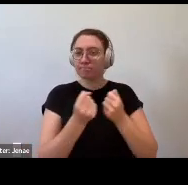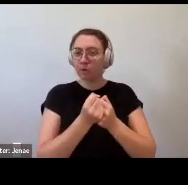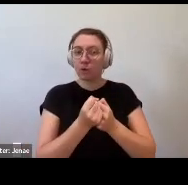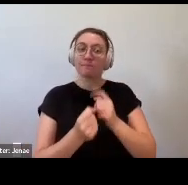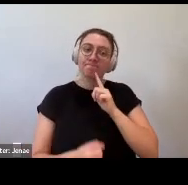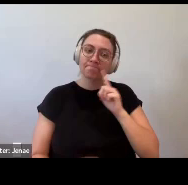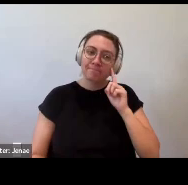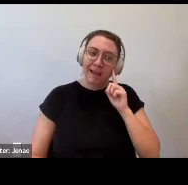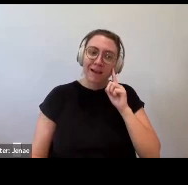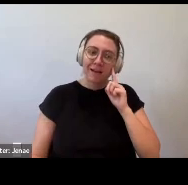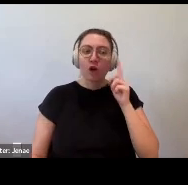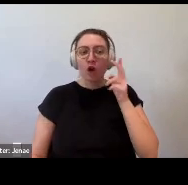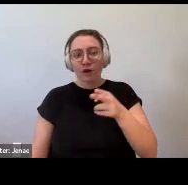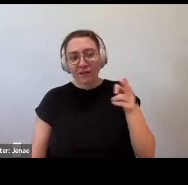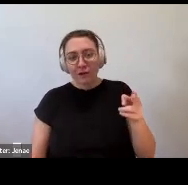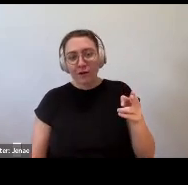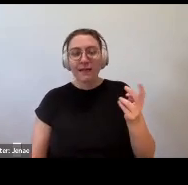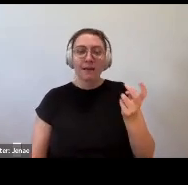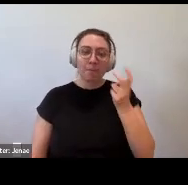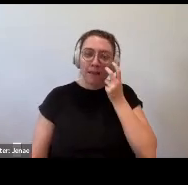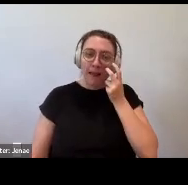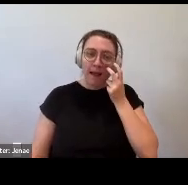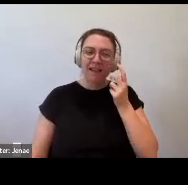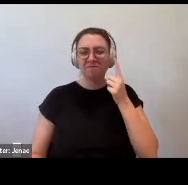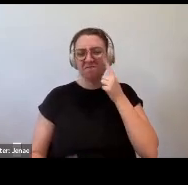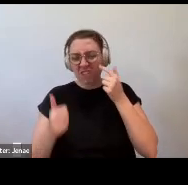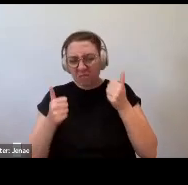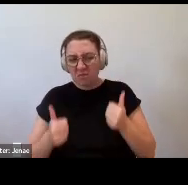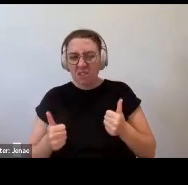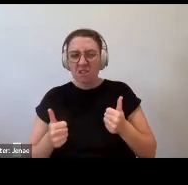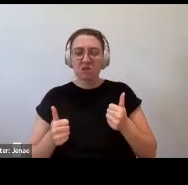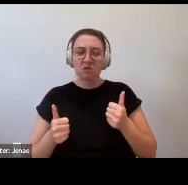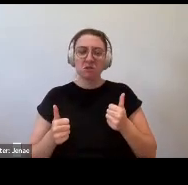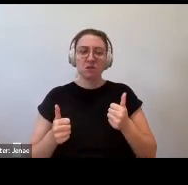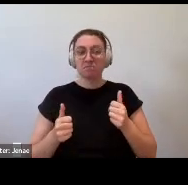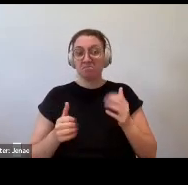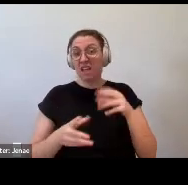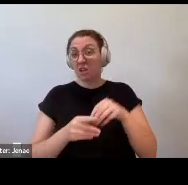estudiantes sordos, con discapacidad auditiva, ciegos y con discapacidad visual, incluyendo asistencia técnica